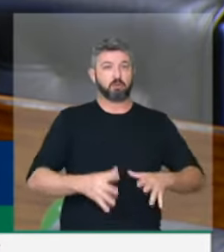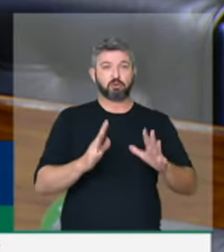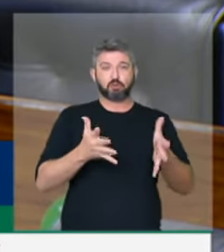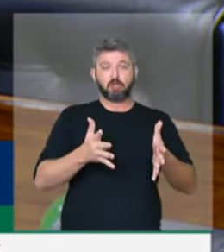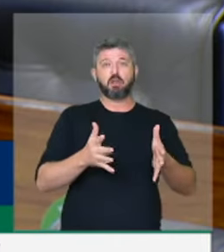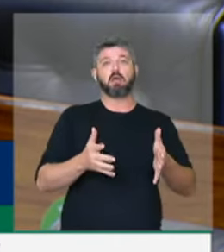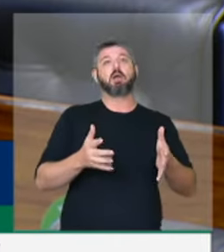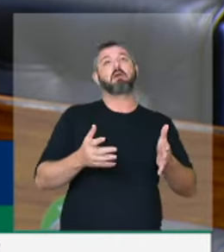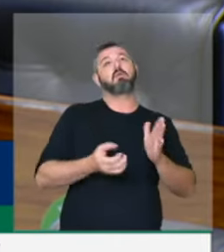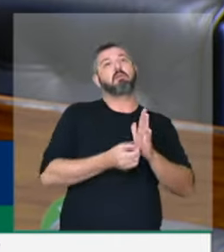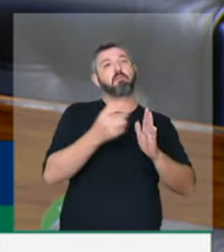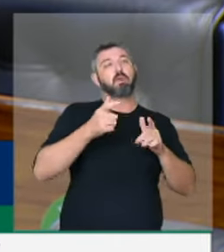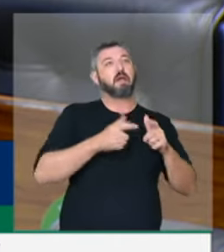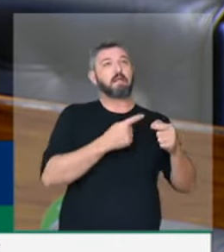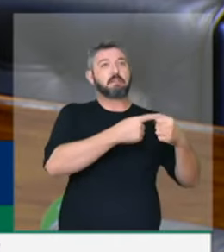JÁ REGISTRAMOS MORTES POR CONTA DE ESPERA DE LEITO DE